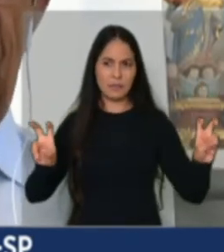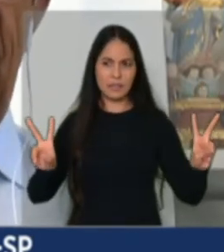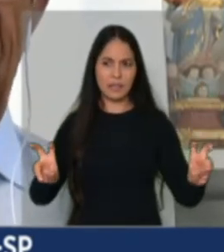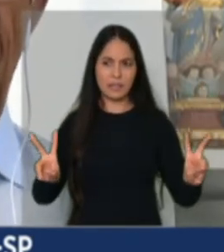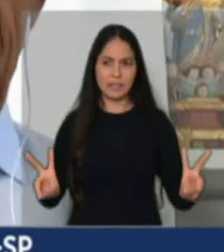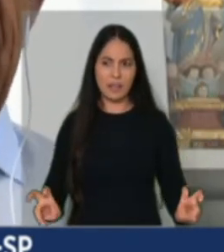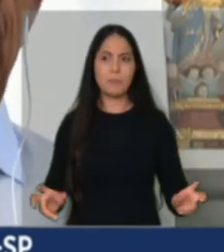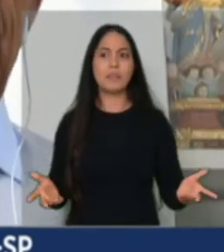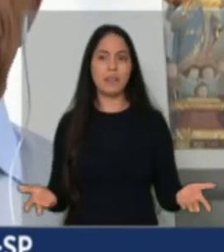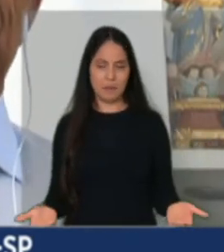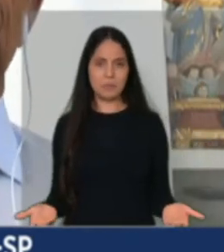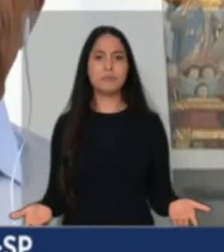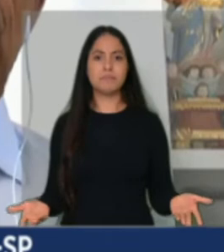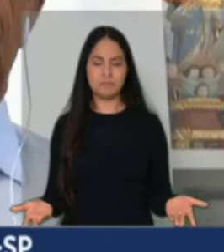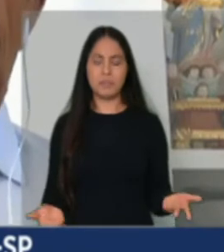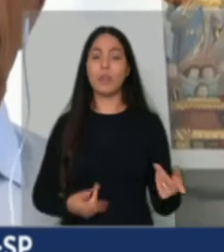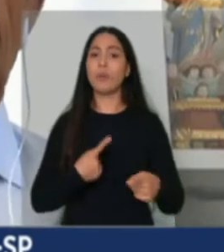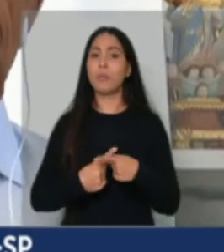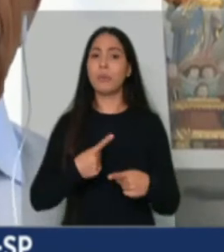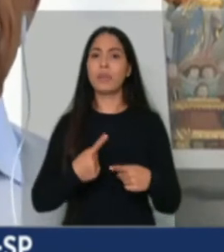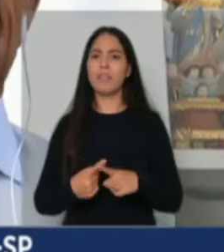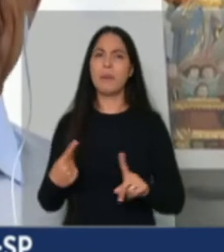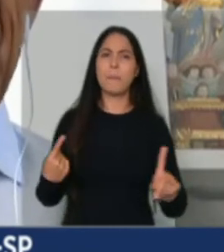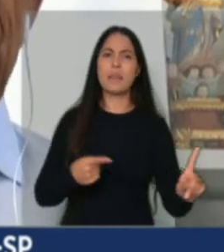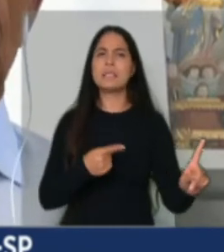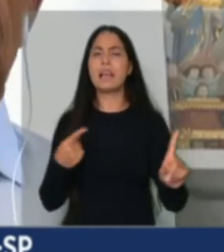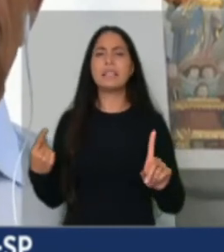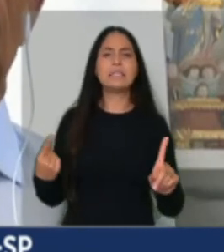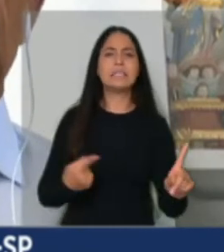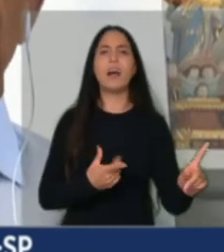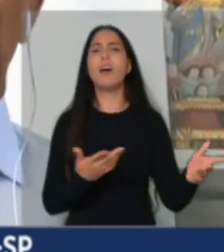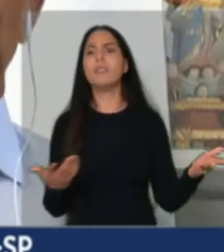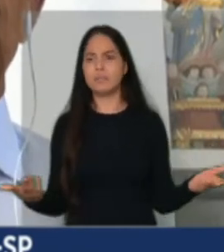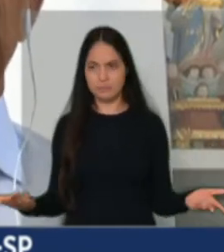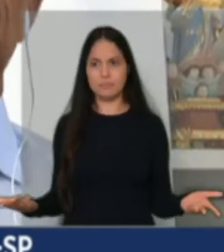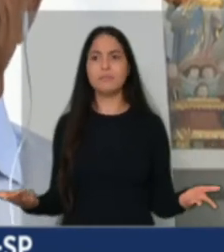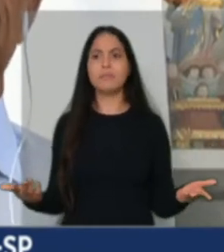JUSTIÇA. E DAQUELES QUE SÃO PRECISAM SER TRATADOS E VIVIDOS COM DIGNIDADE, É POR ISSO QUE NESTE MOMENTO, EU